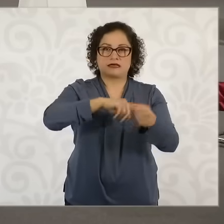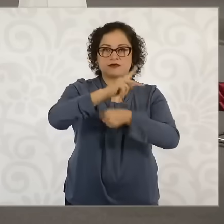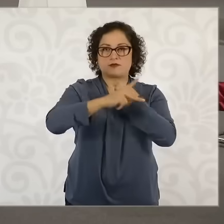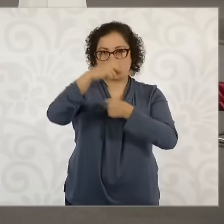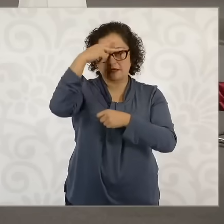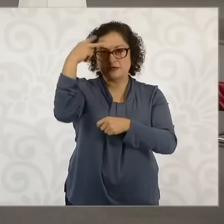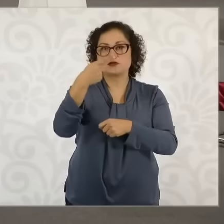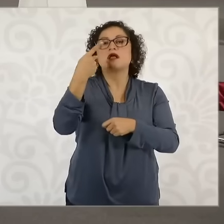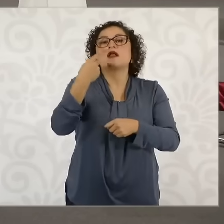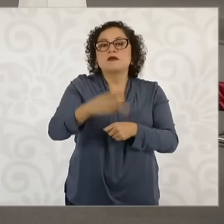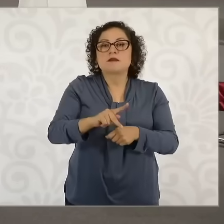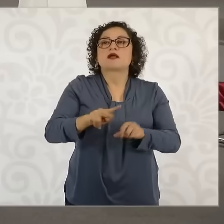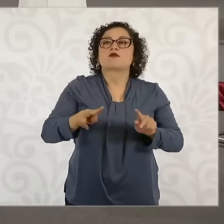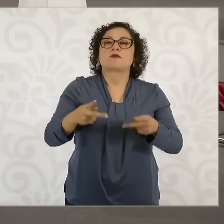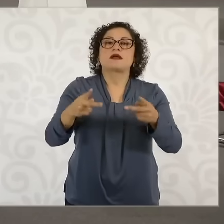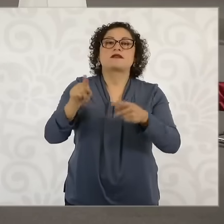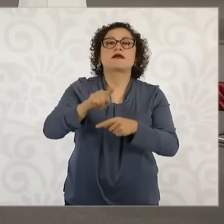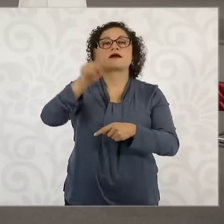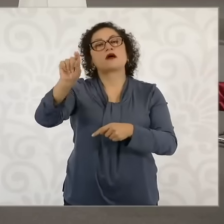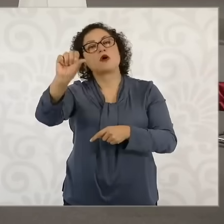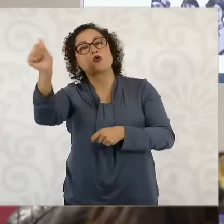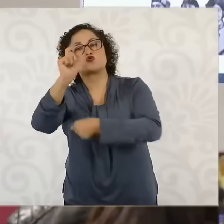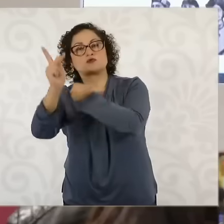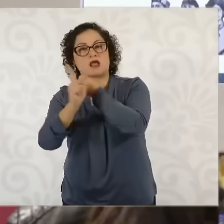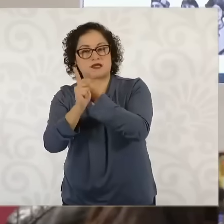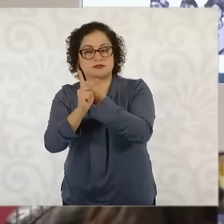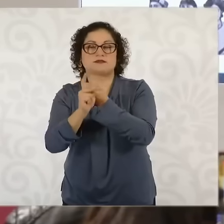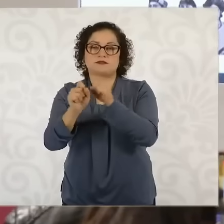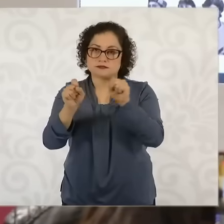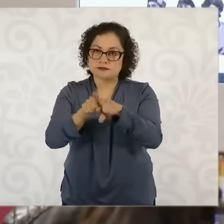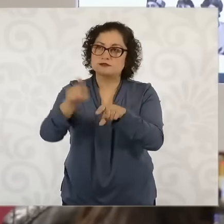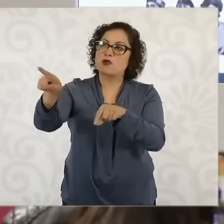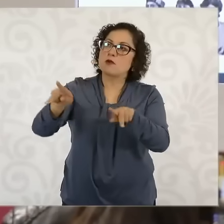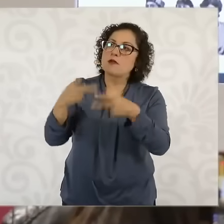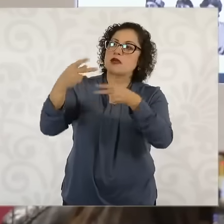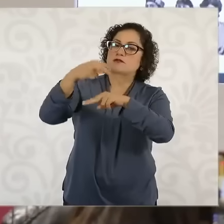comercializando los boletos. ¿Qué estamos haciendo con eso? impulsando el sector turístico nacional